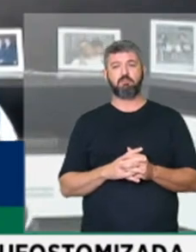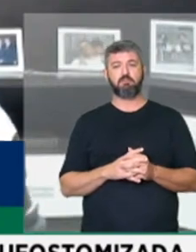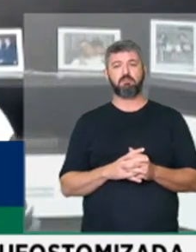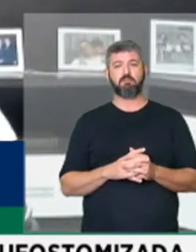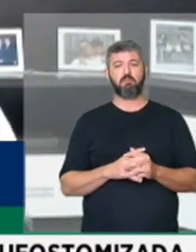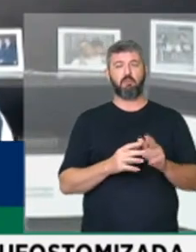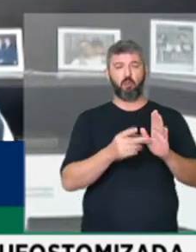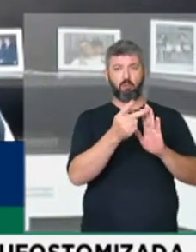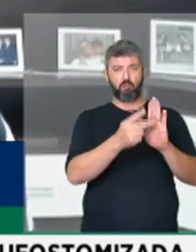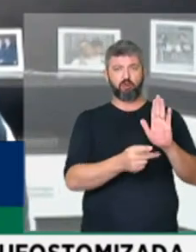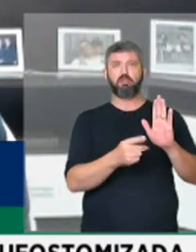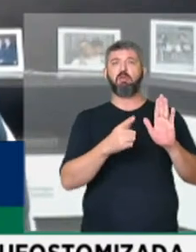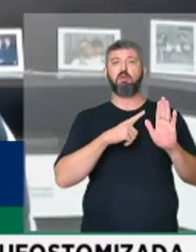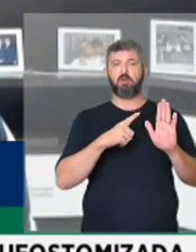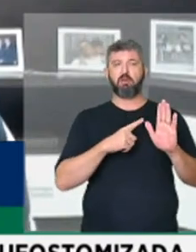TEOR É ALTAMENTE MERITÓRIO.